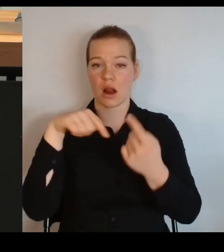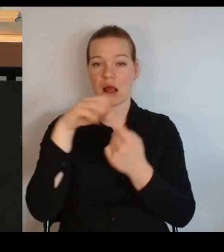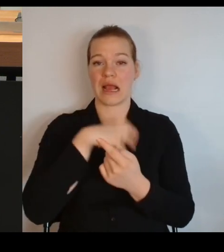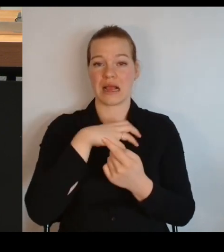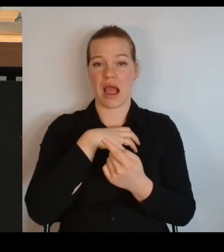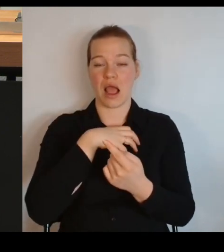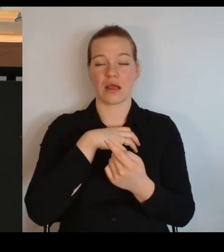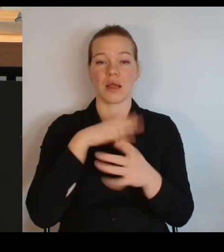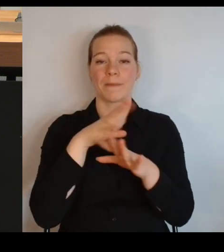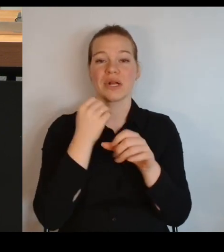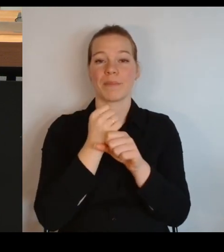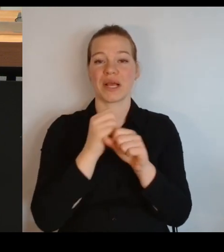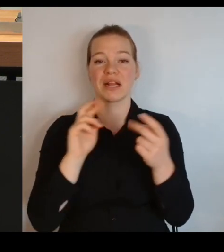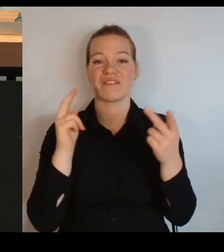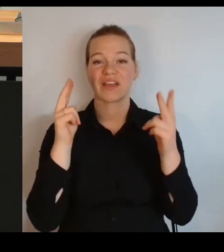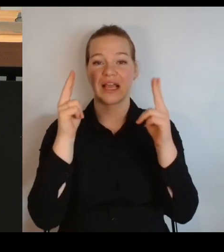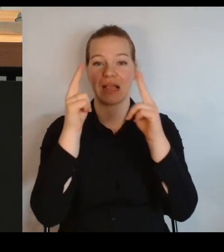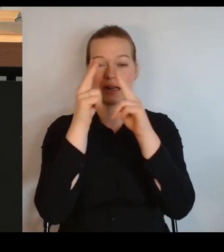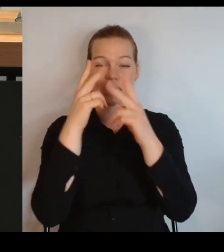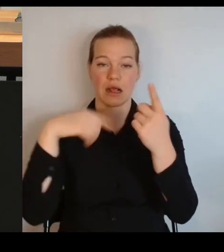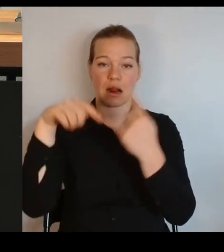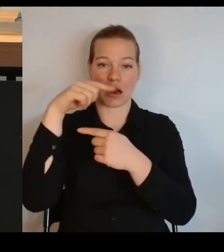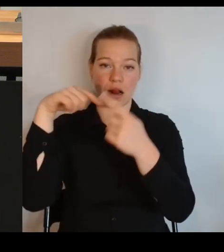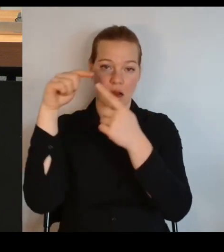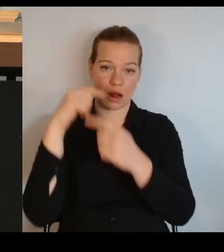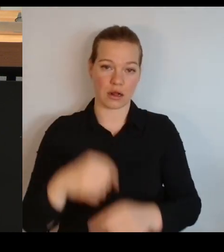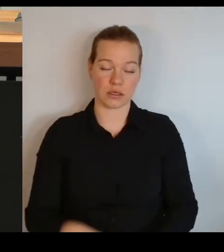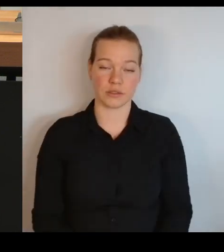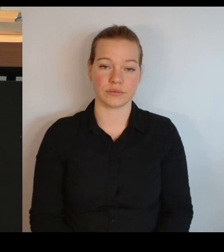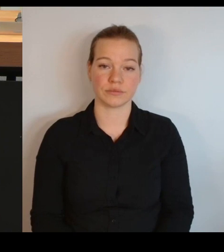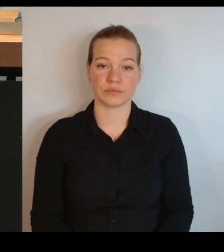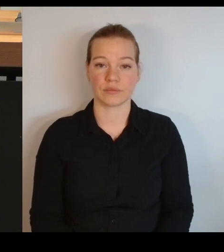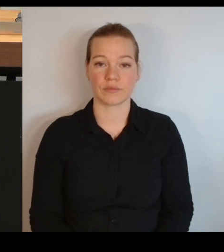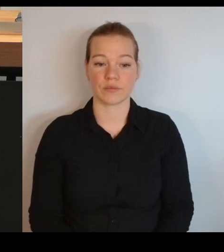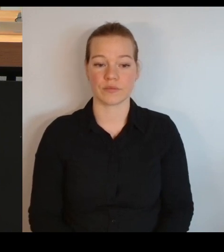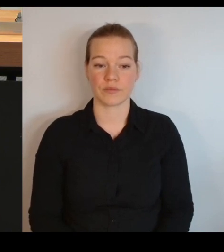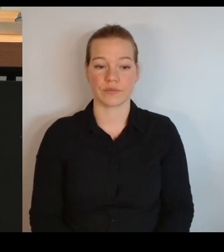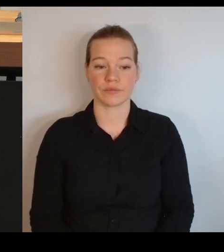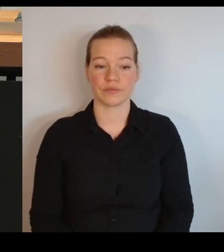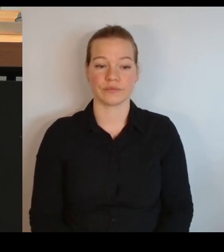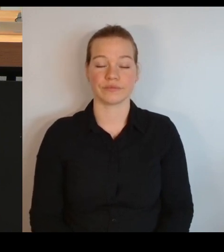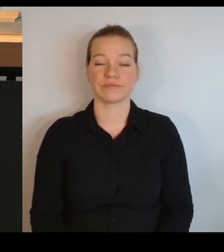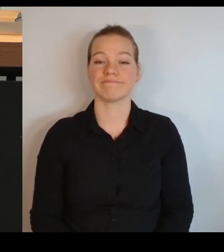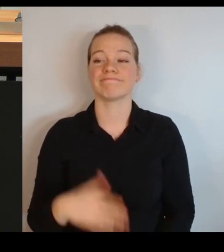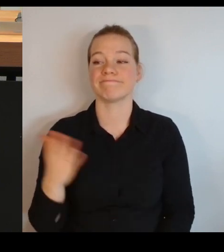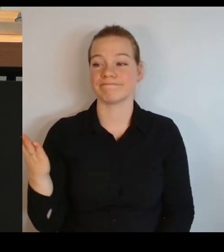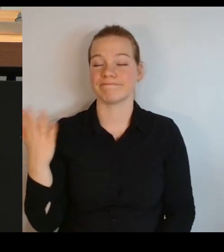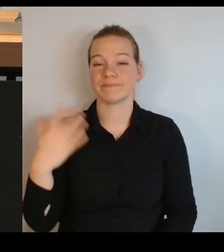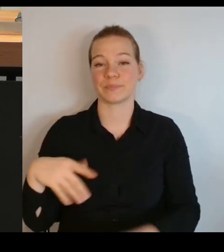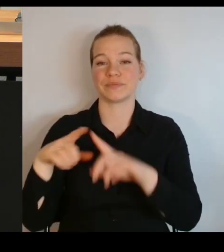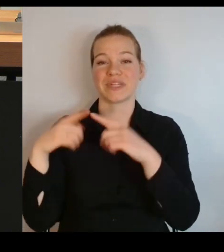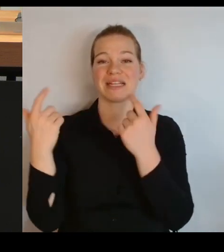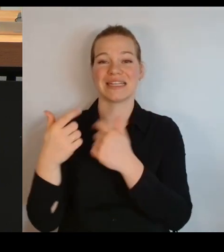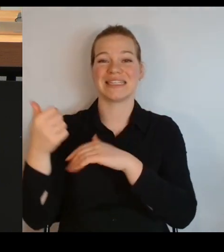Richtung Senatsverwaltung, vielleicht auch in Richtung der beiden Senats verwaltungen, also sowohl Gesundheit als auch Soziales.